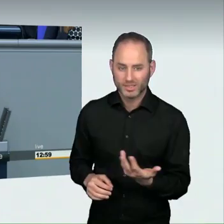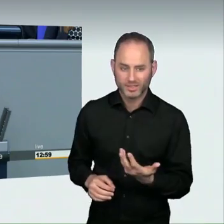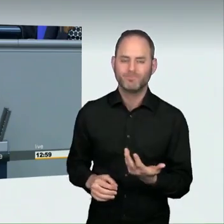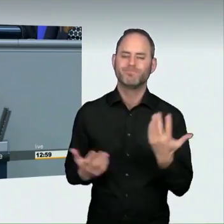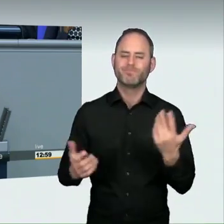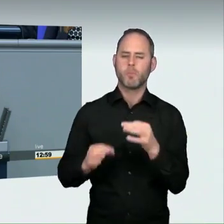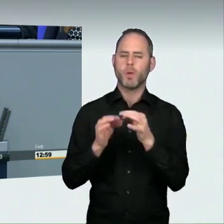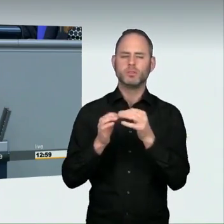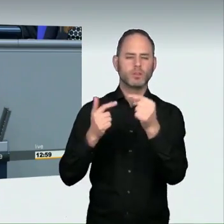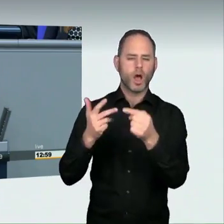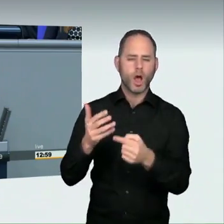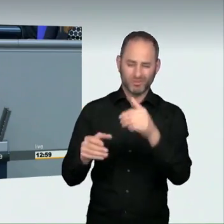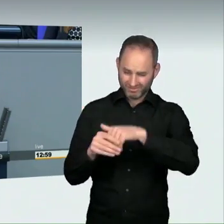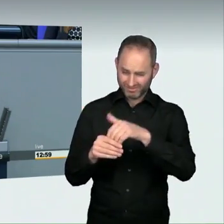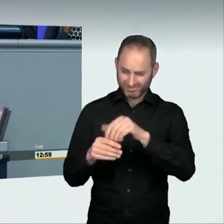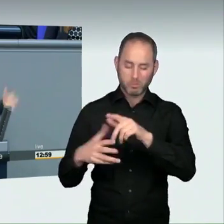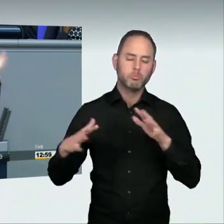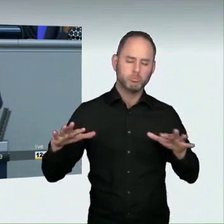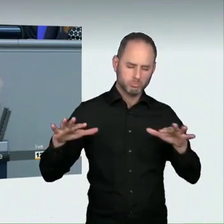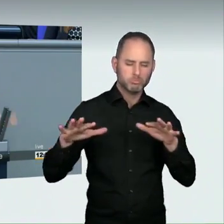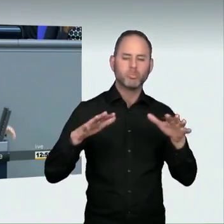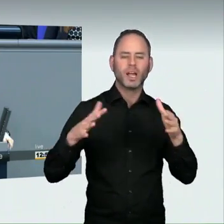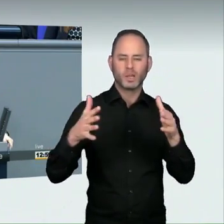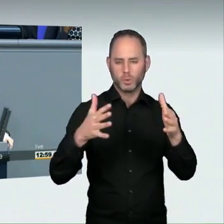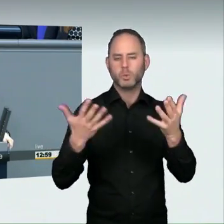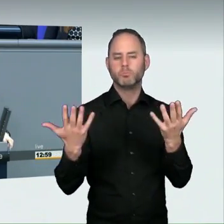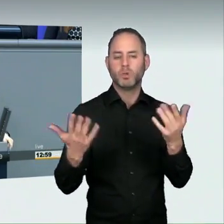Sie verwenden danach aber ständig mit Verve das Wort „Planungssicherheit“.